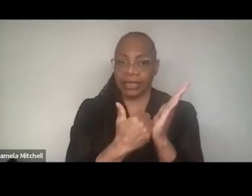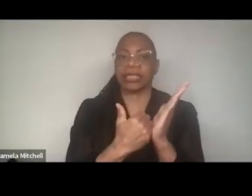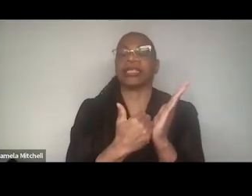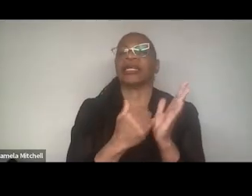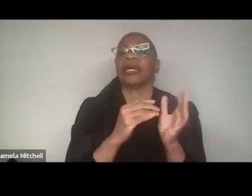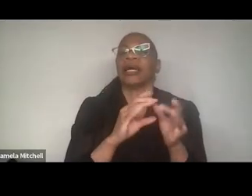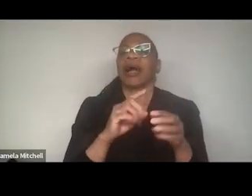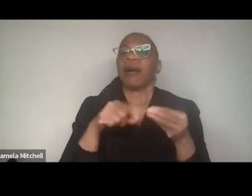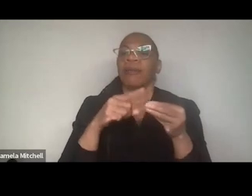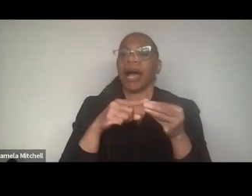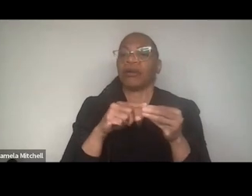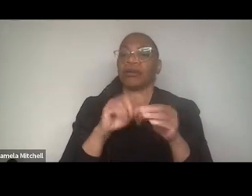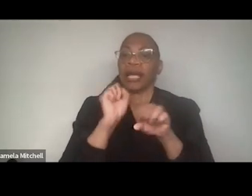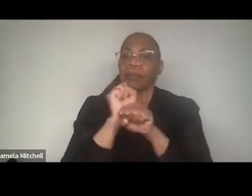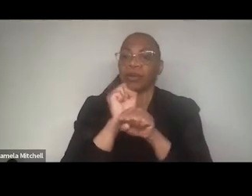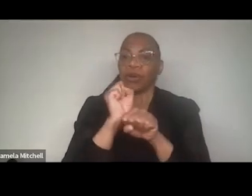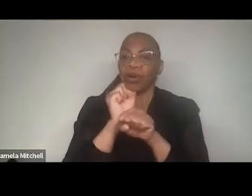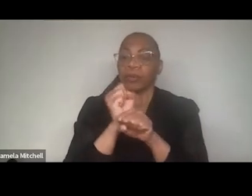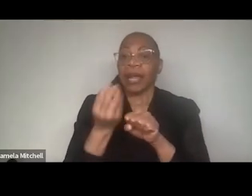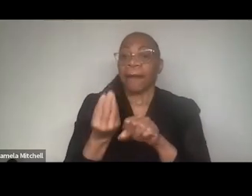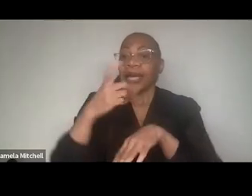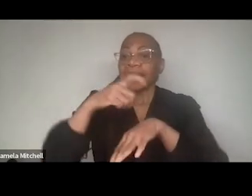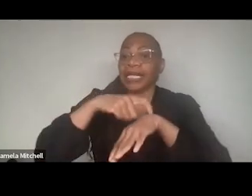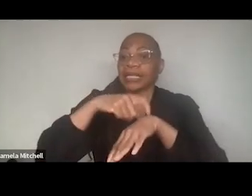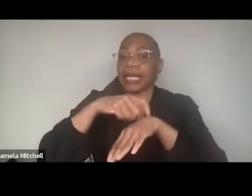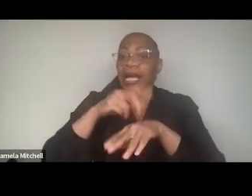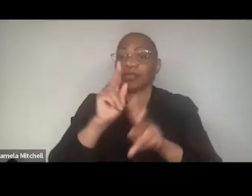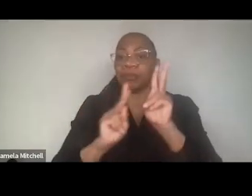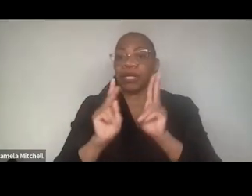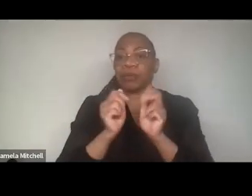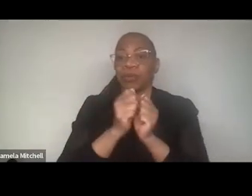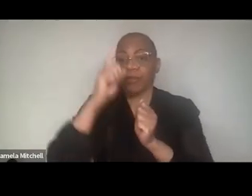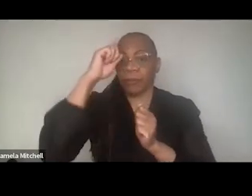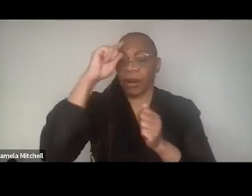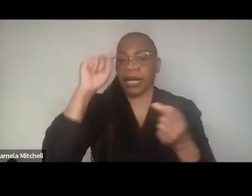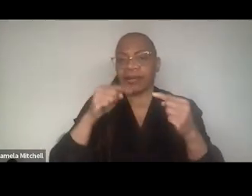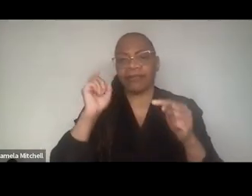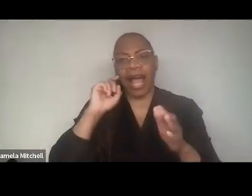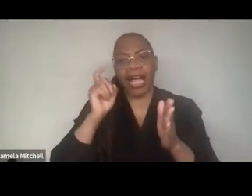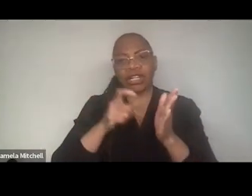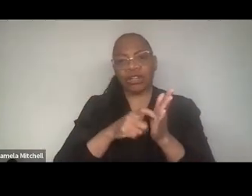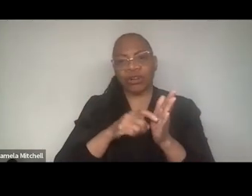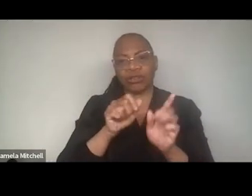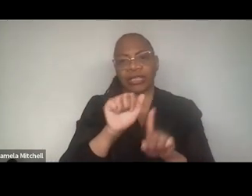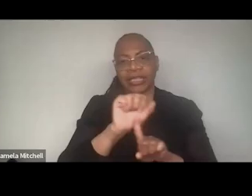Presto atención a eso porque muchas veces, con lesiones cerebrales, veo un patrón donde un individuo,